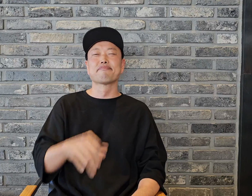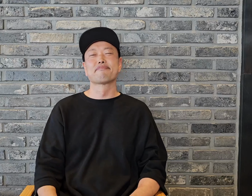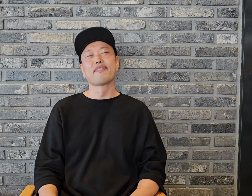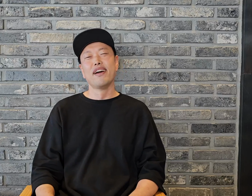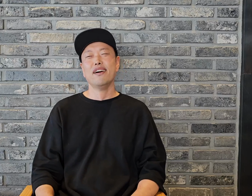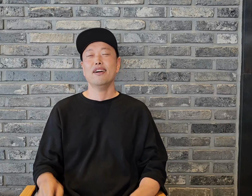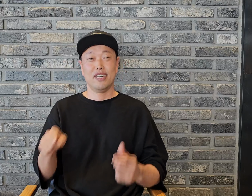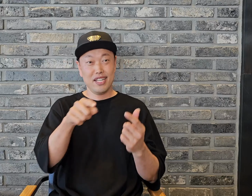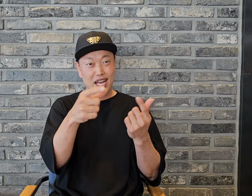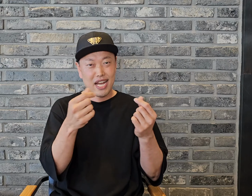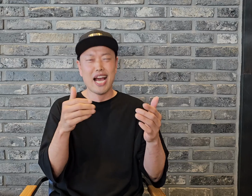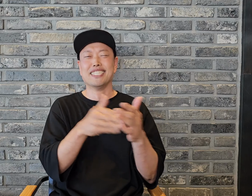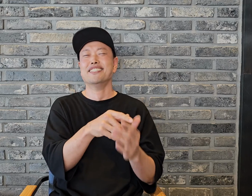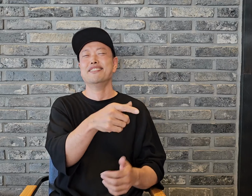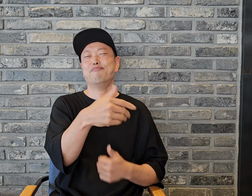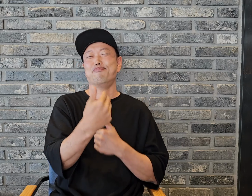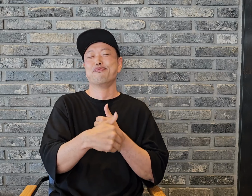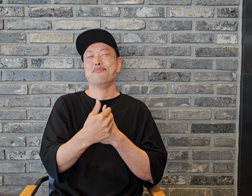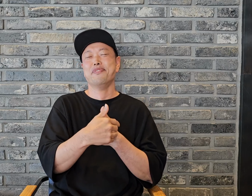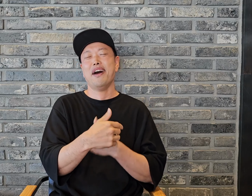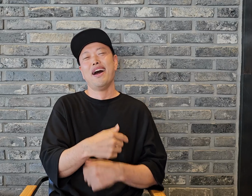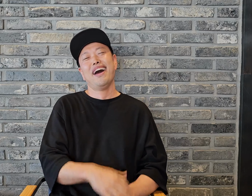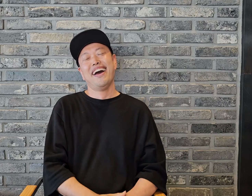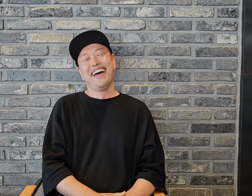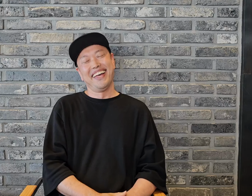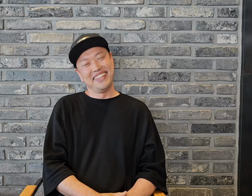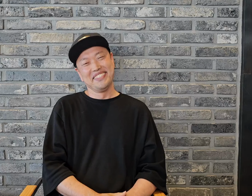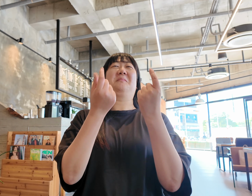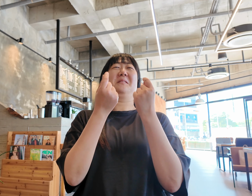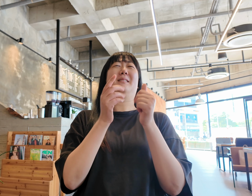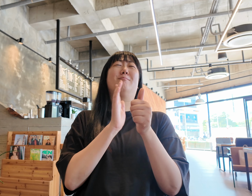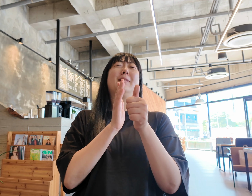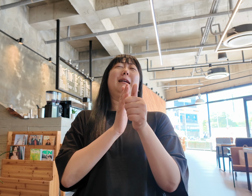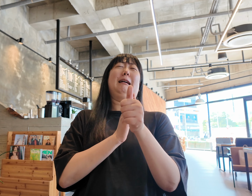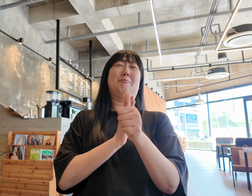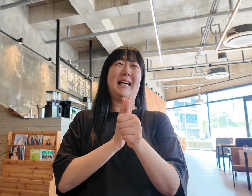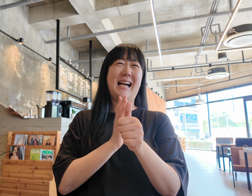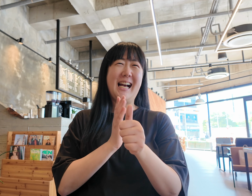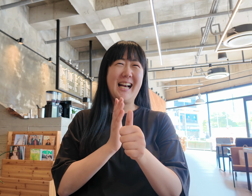ハマンスリーからもこれまでずっとお願いしてきました（笑）。 お願いします:)